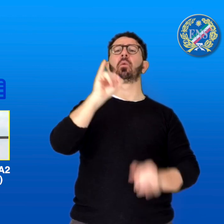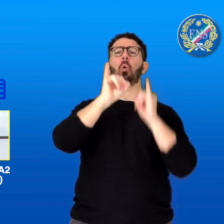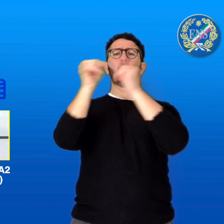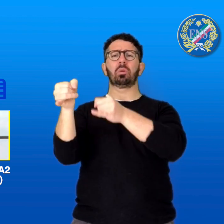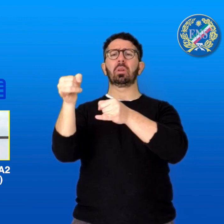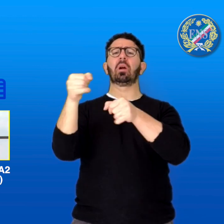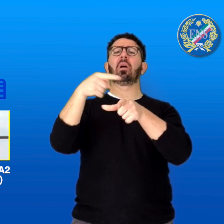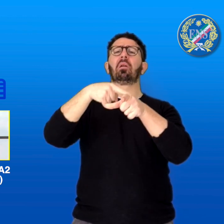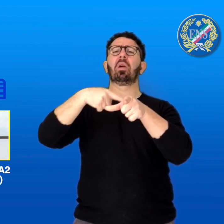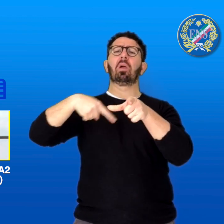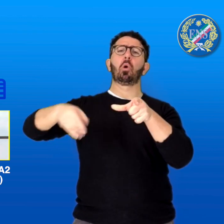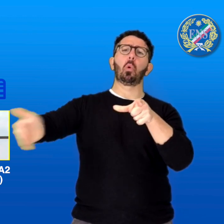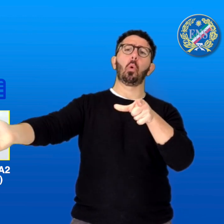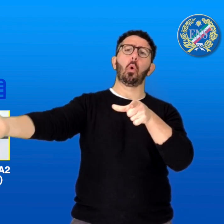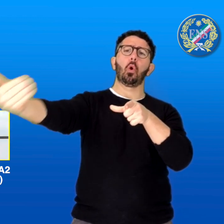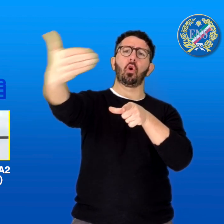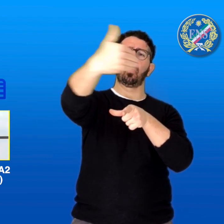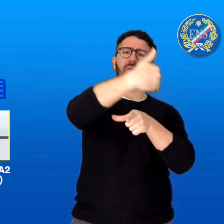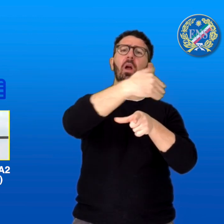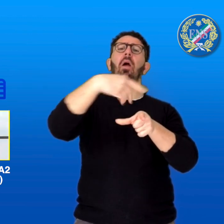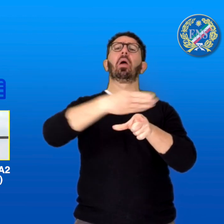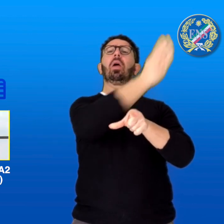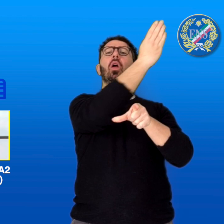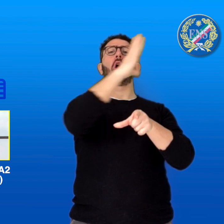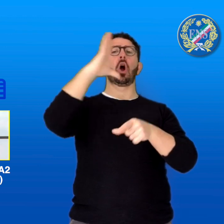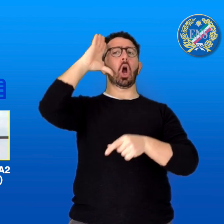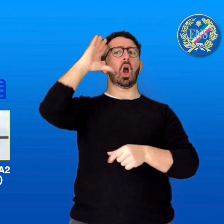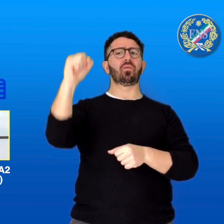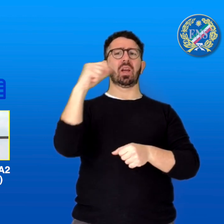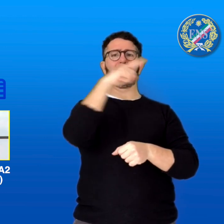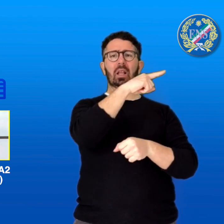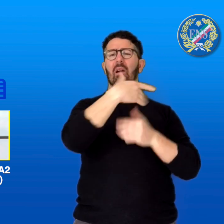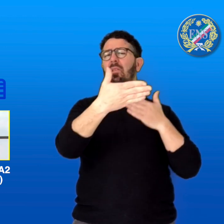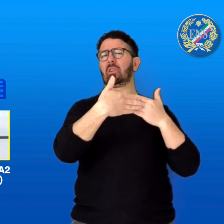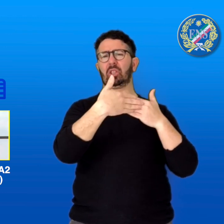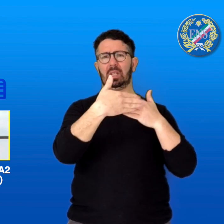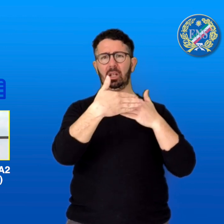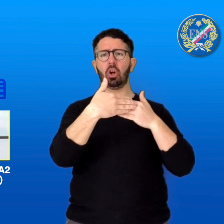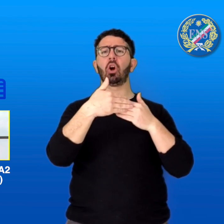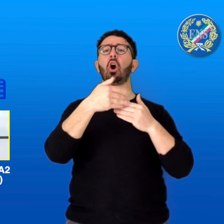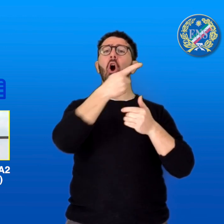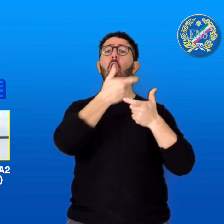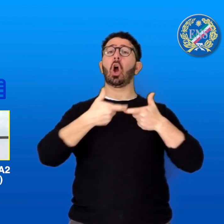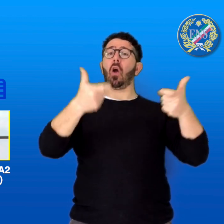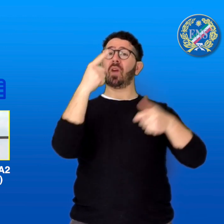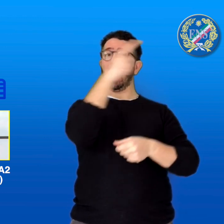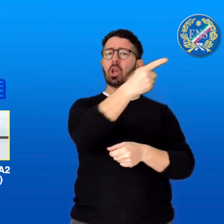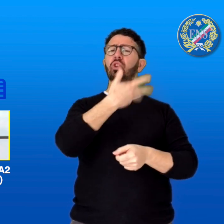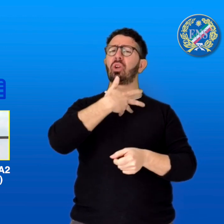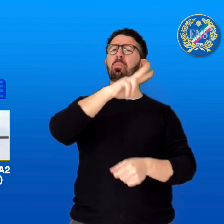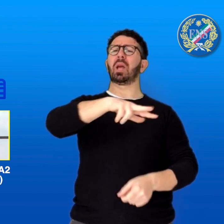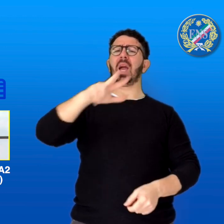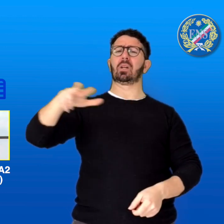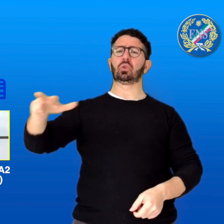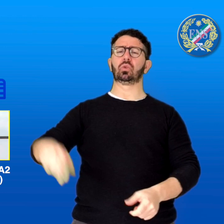uscendo c'è una curva che sale verso l'Università, nella sede del convegno LIS troverete un parcheggio.